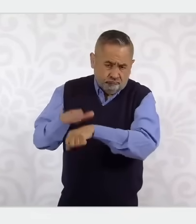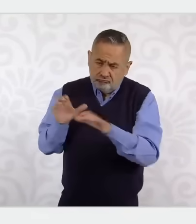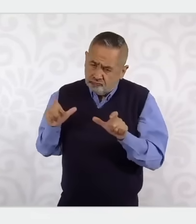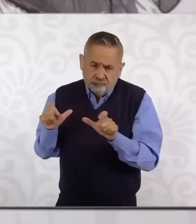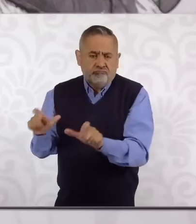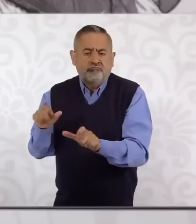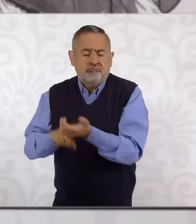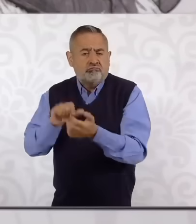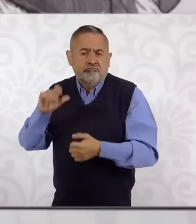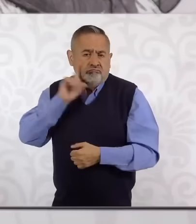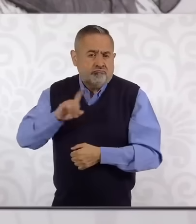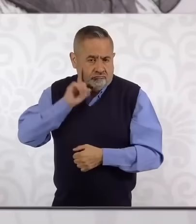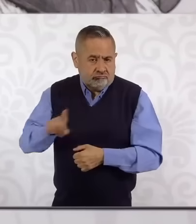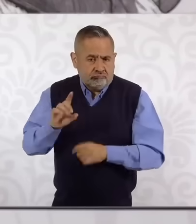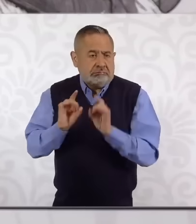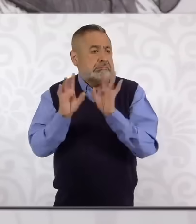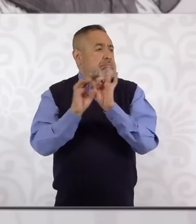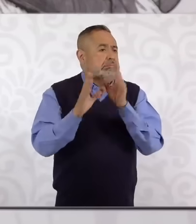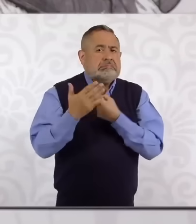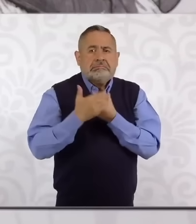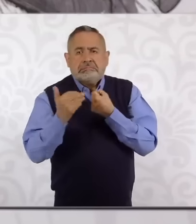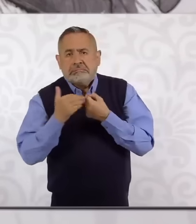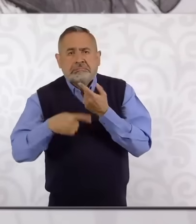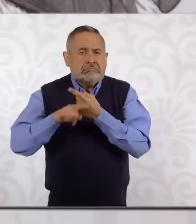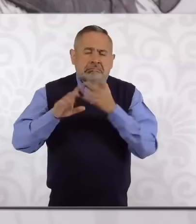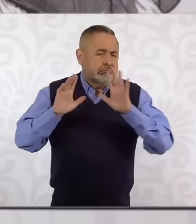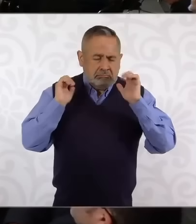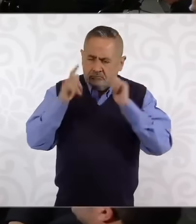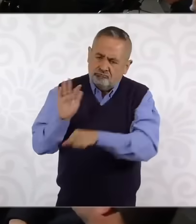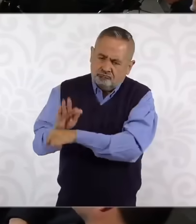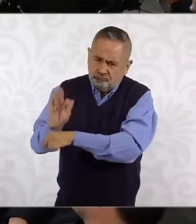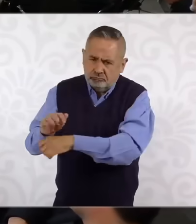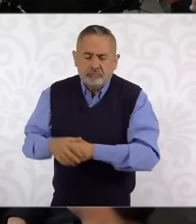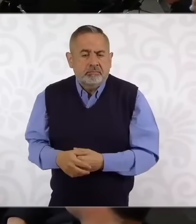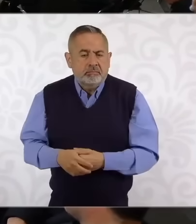de este tipo pues puedan ser protegidas y apoyadas. Hay casos del 2012 para acá,